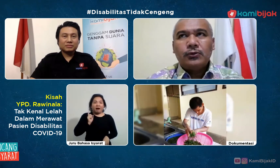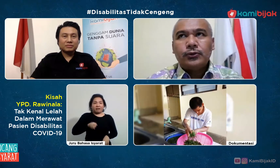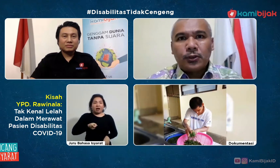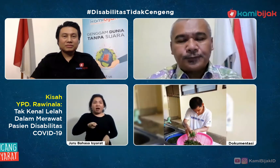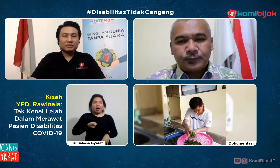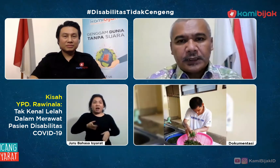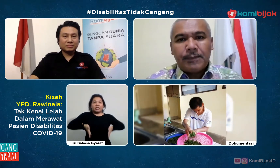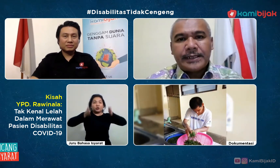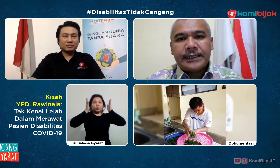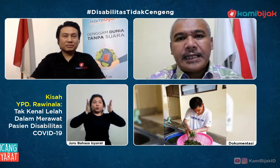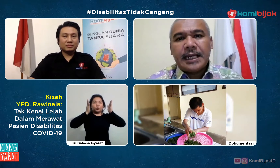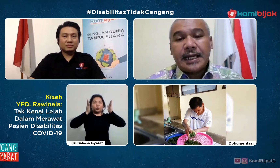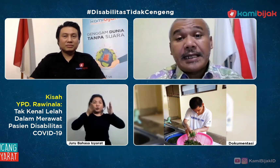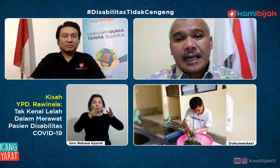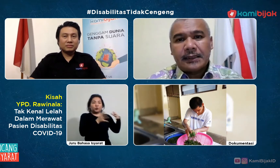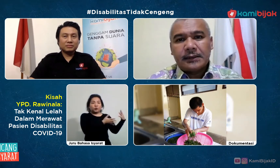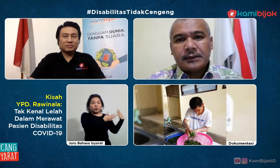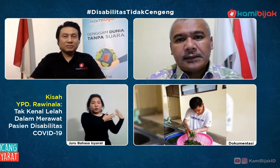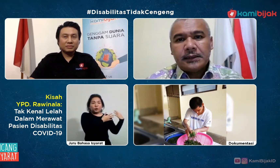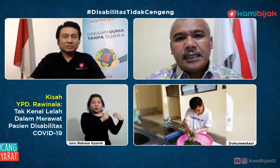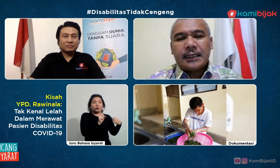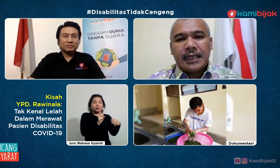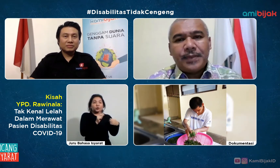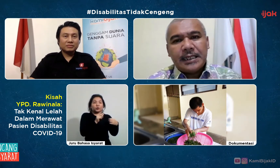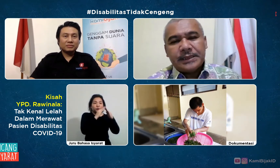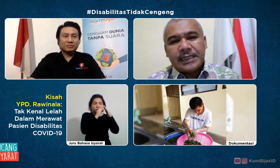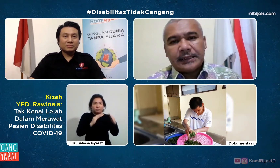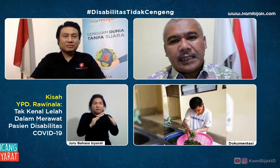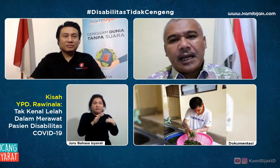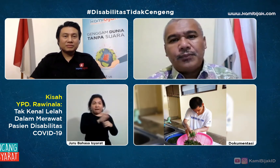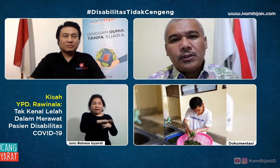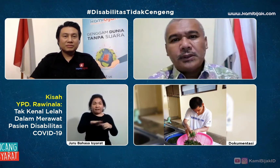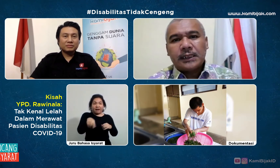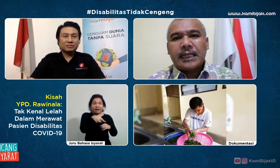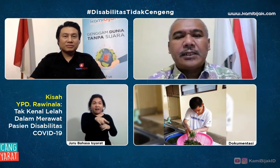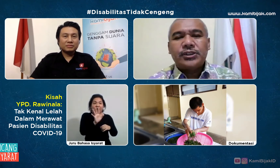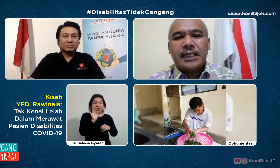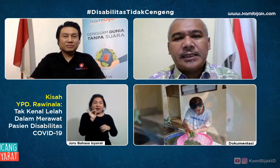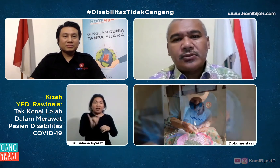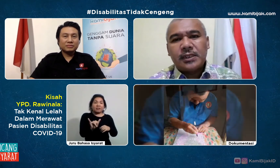untuk kemandirian anak-anak kenapa nggak bisa kita gabung karena usianya